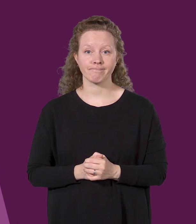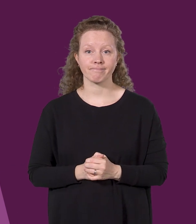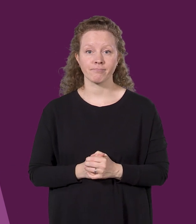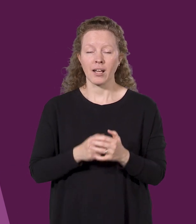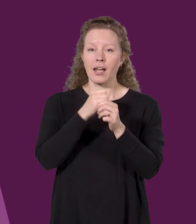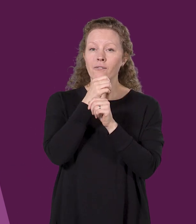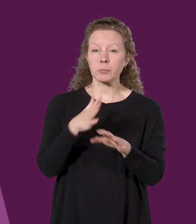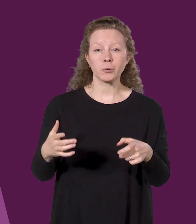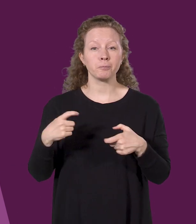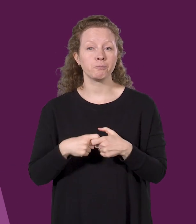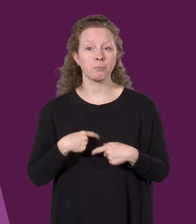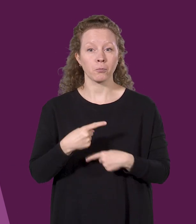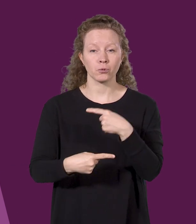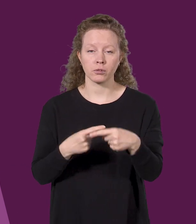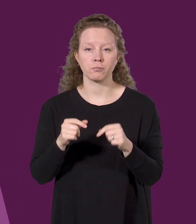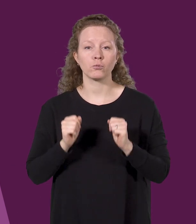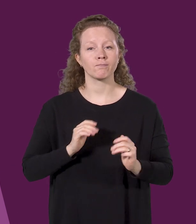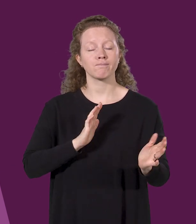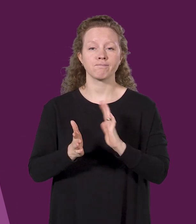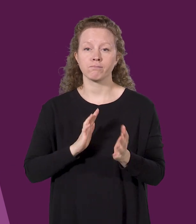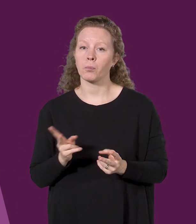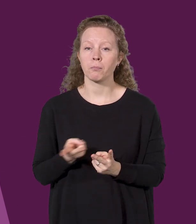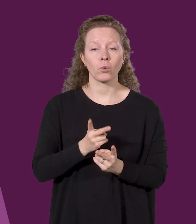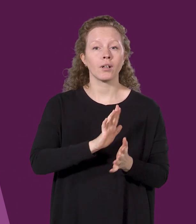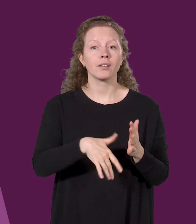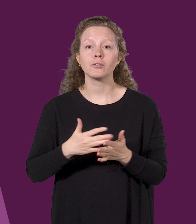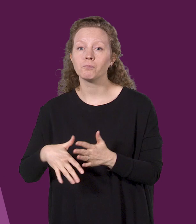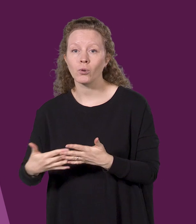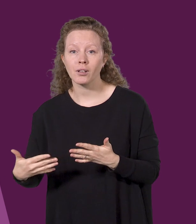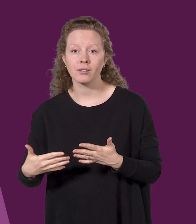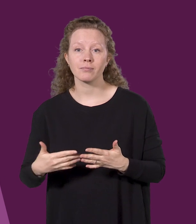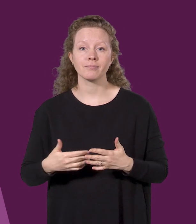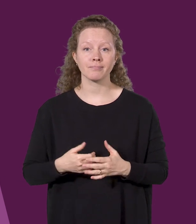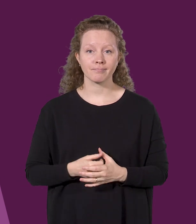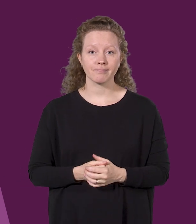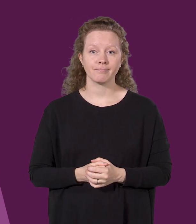Informationen om processen ska ges på de båda nationella teckenspråken.